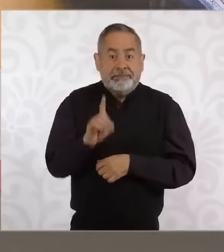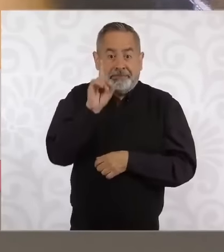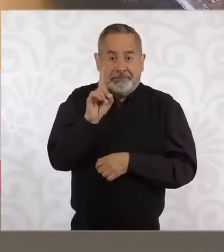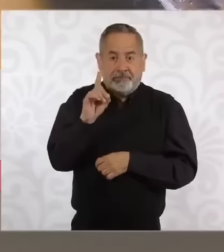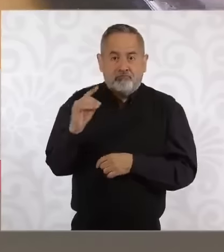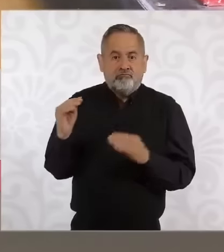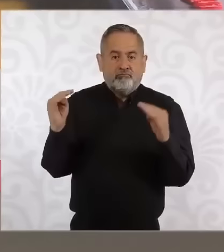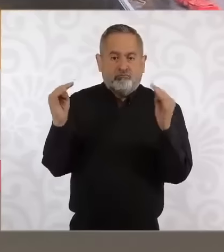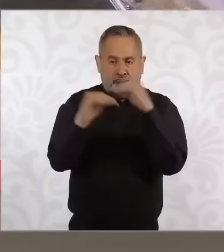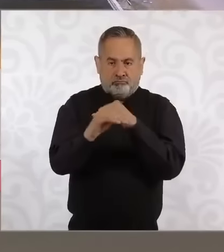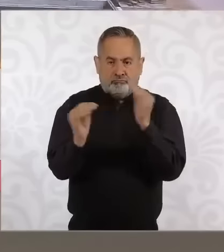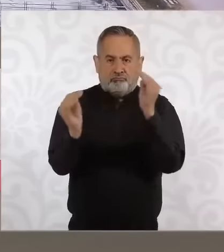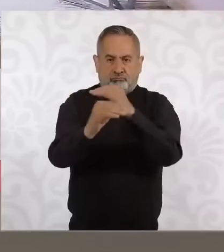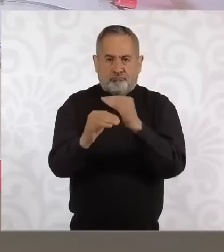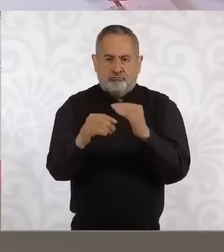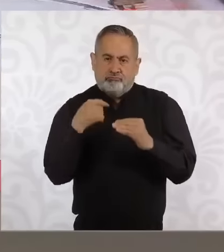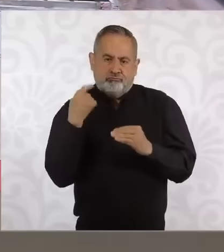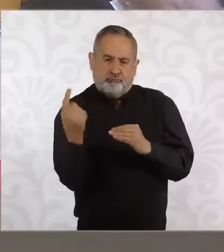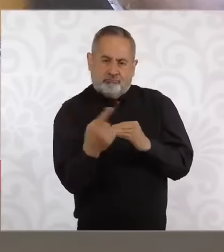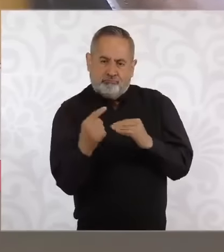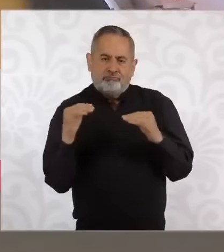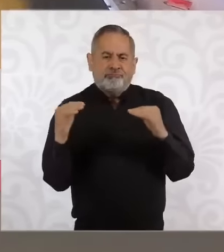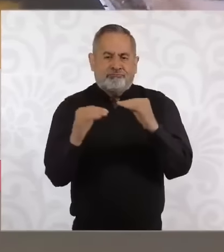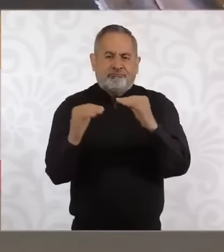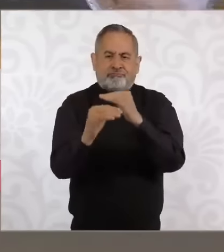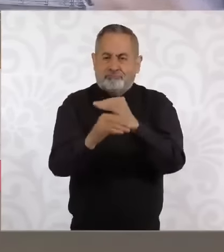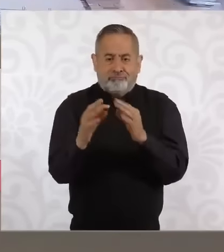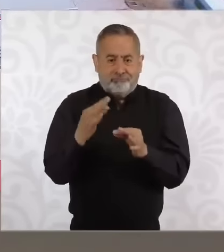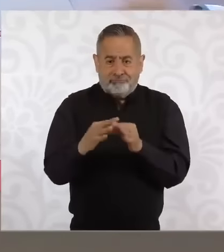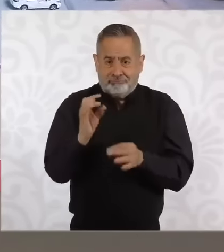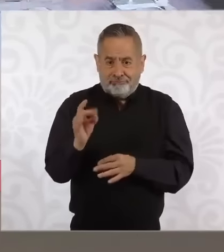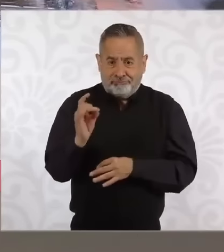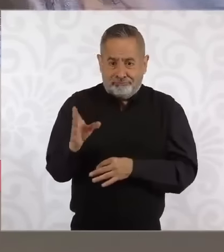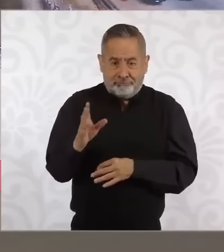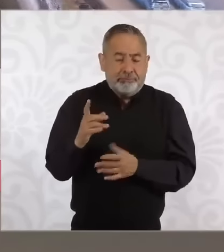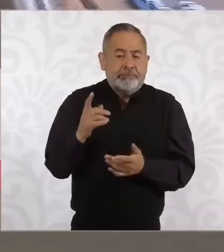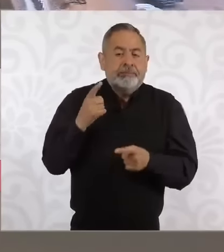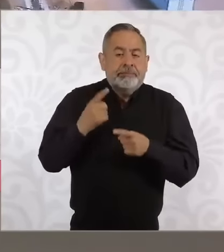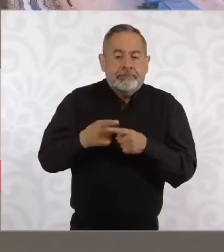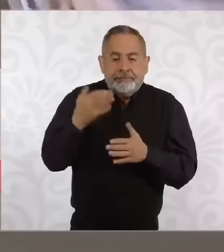pasos de la glorieta. Esos ya están terminados. Entonces, lo que pas lo único que nos falta es la